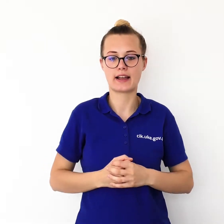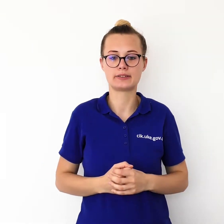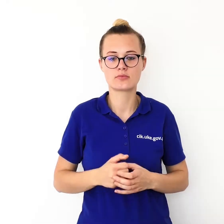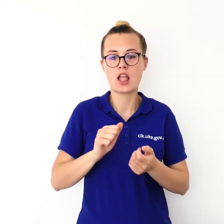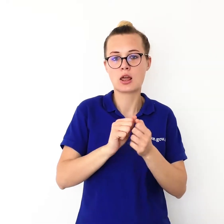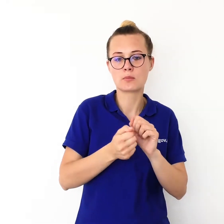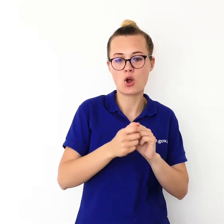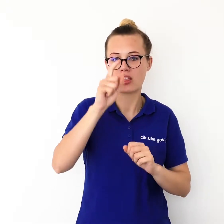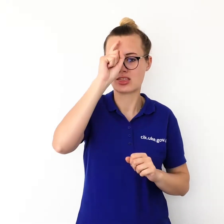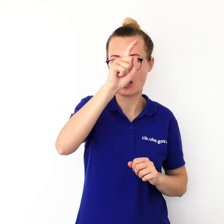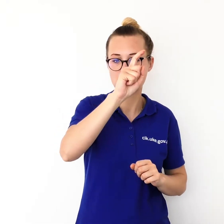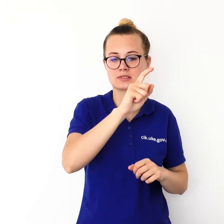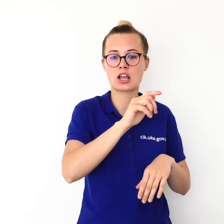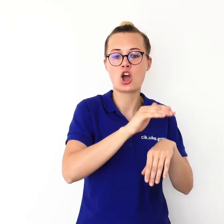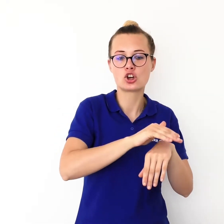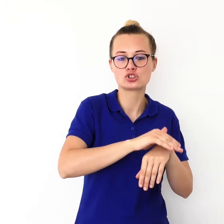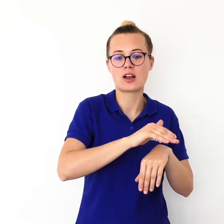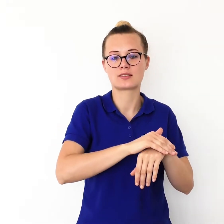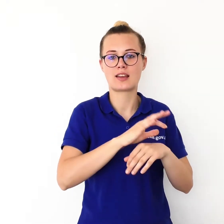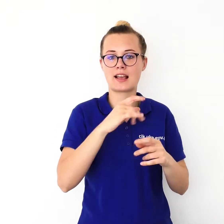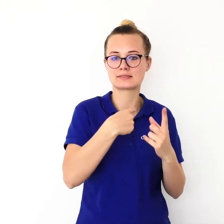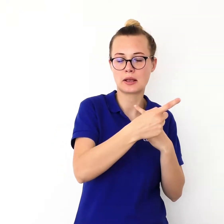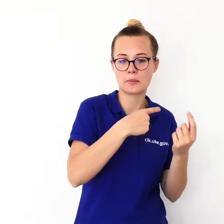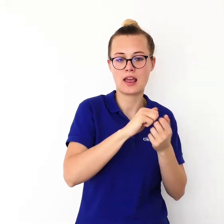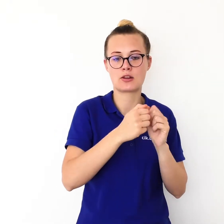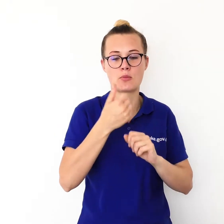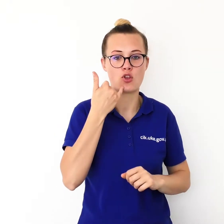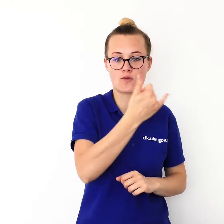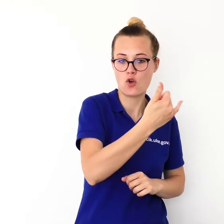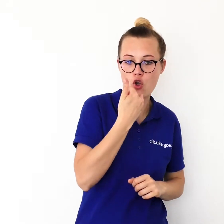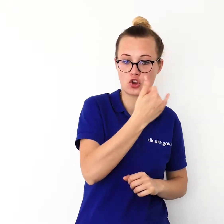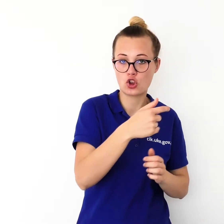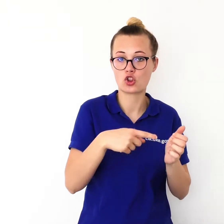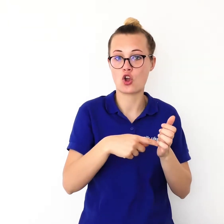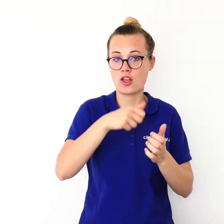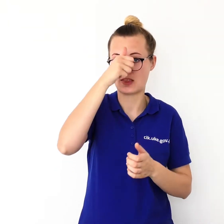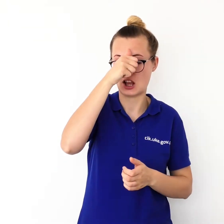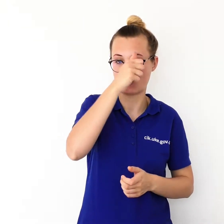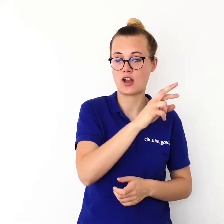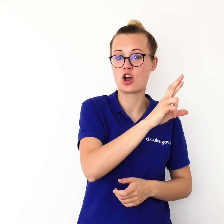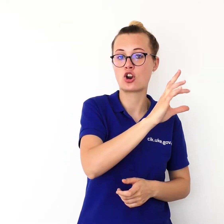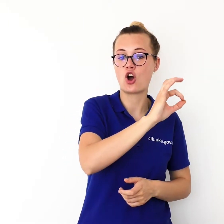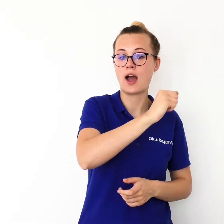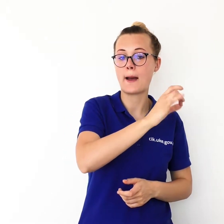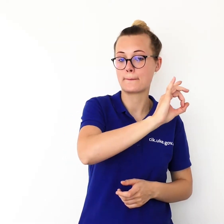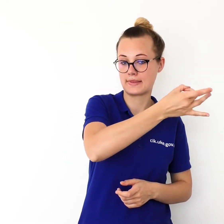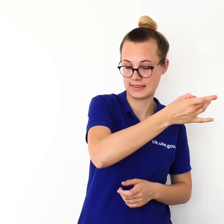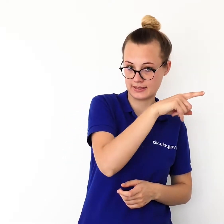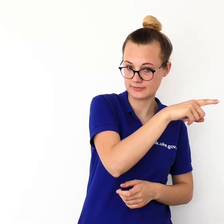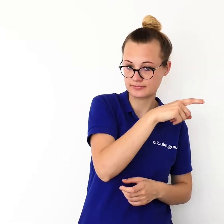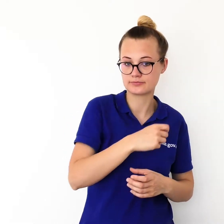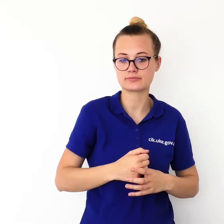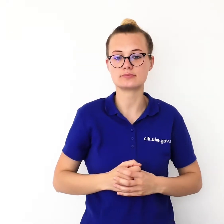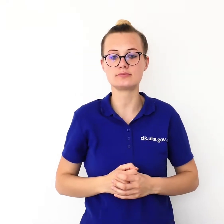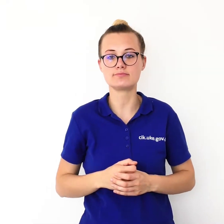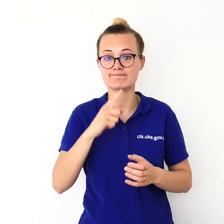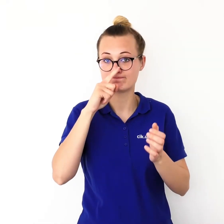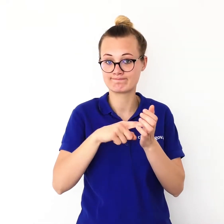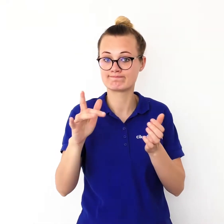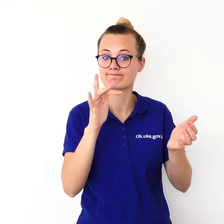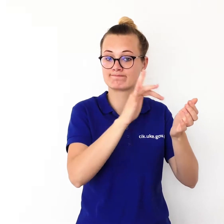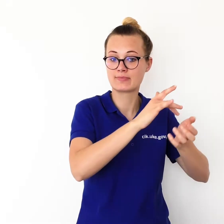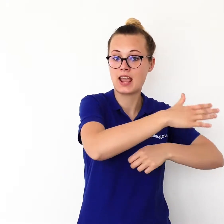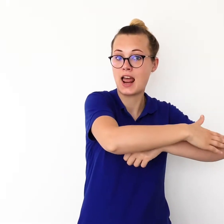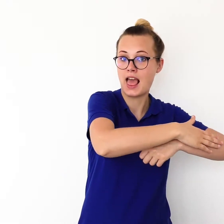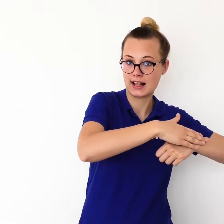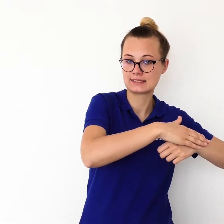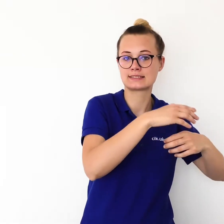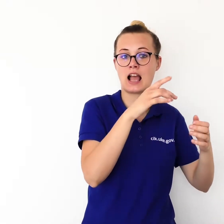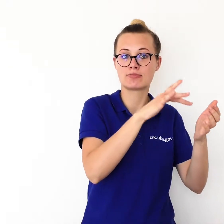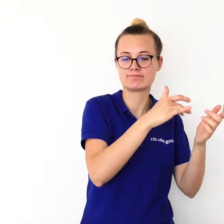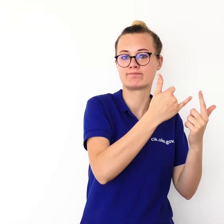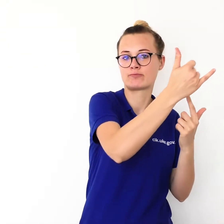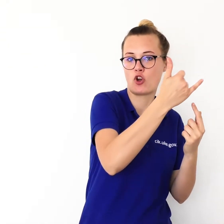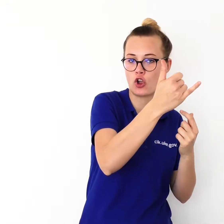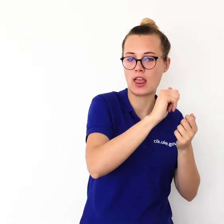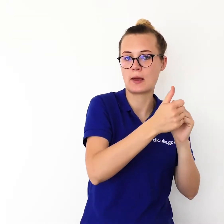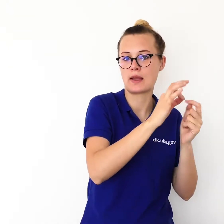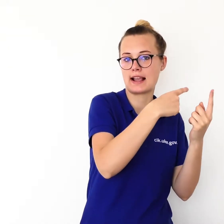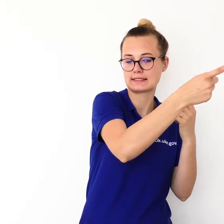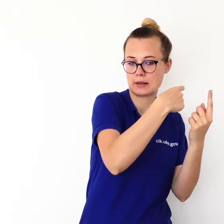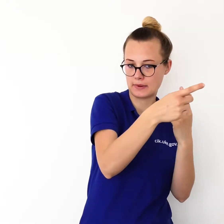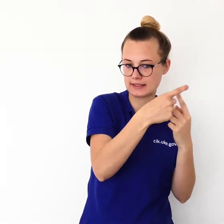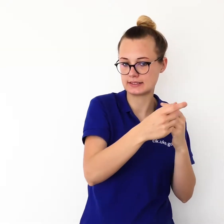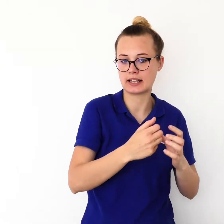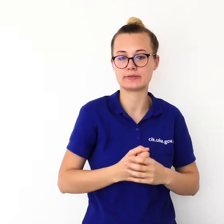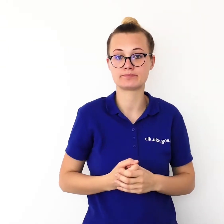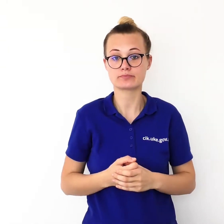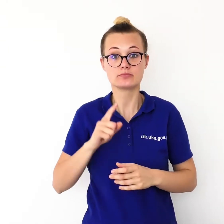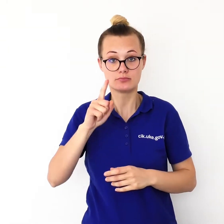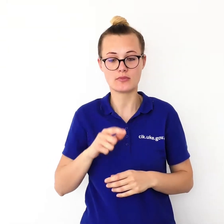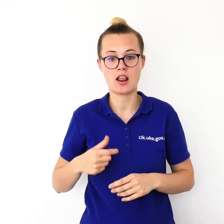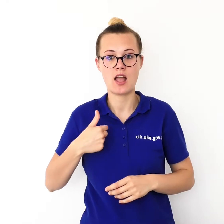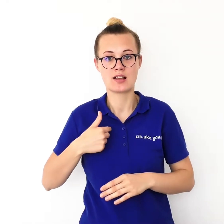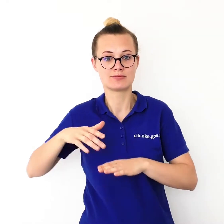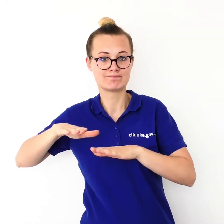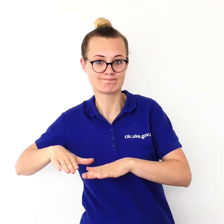lub koleżanki w Niemczech, wykonujesz połączenie w roamingu/wysyłasz SMS w roamingu.